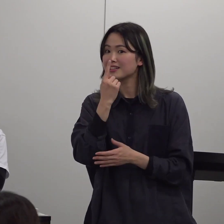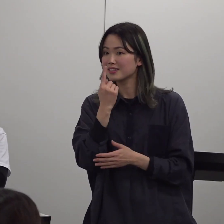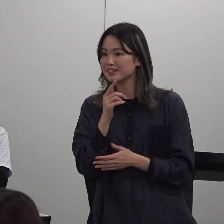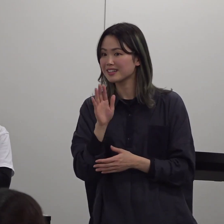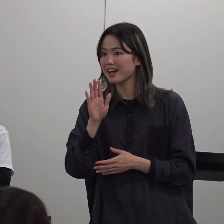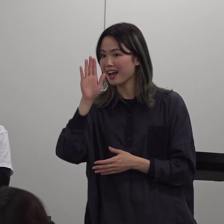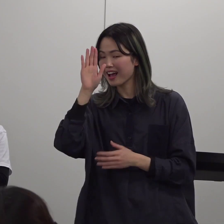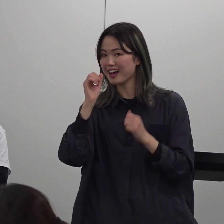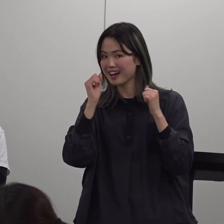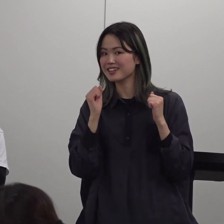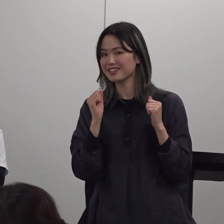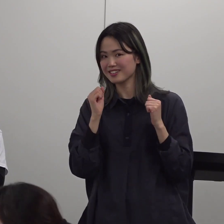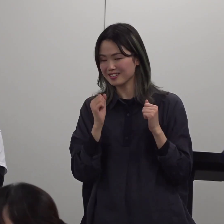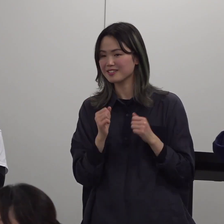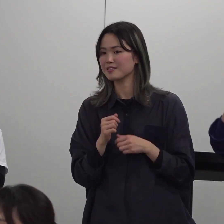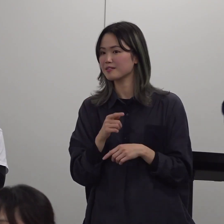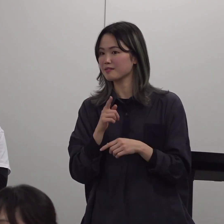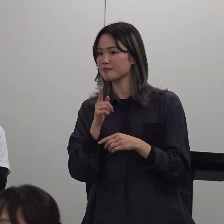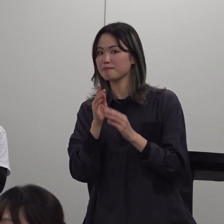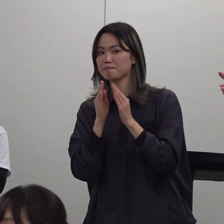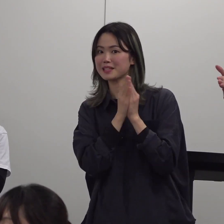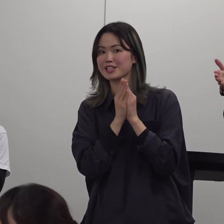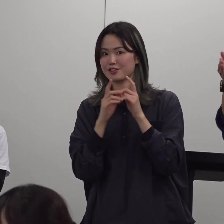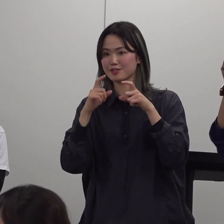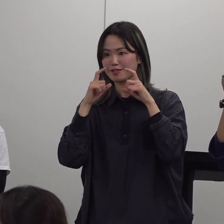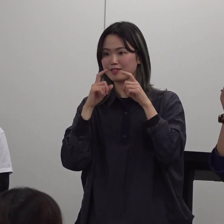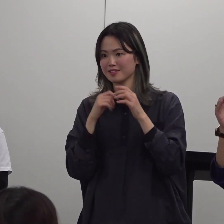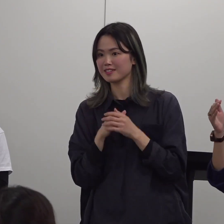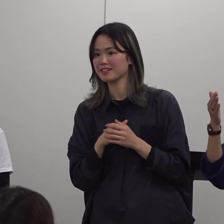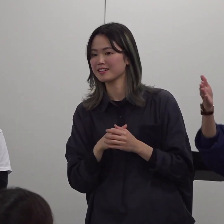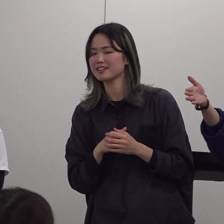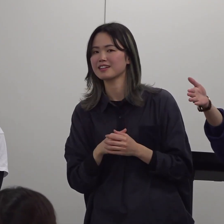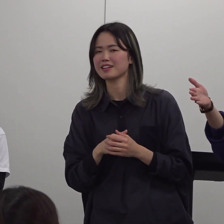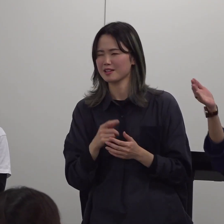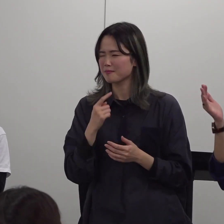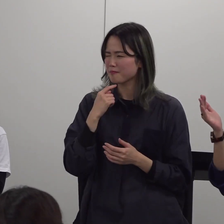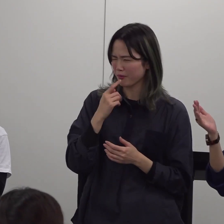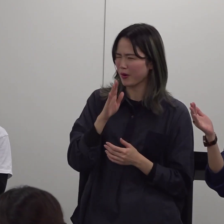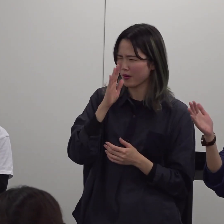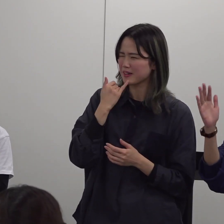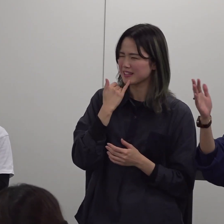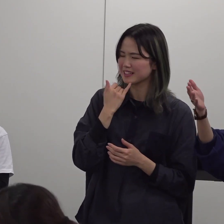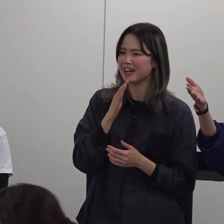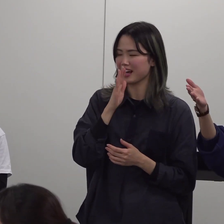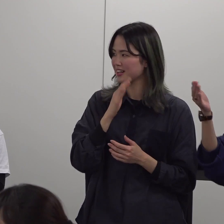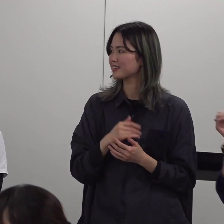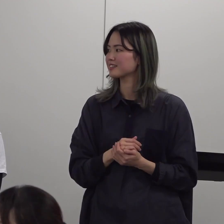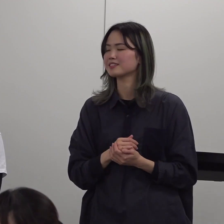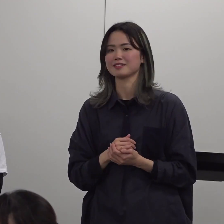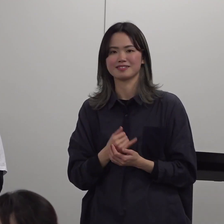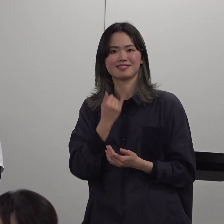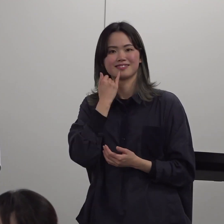はいどうぞ では最後の質問をお願いいたします